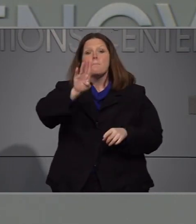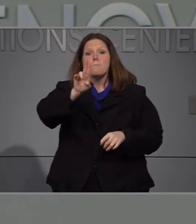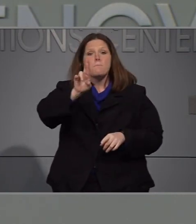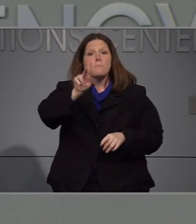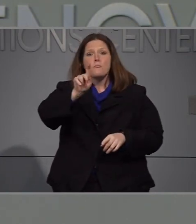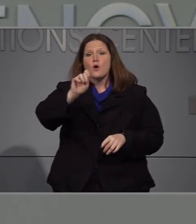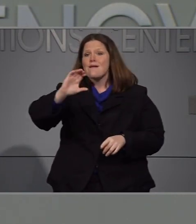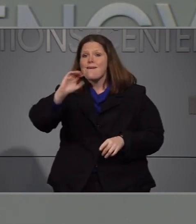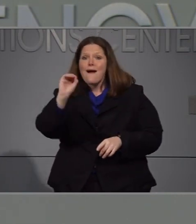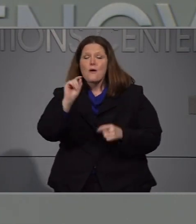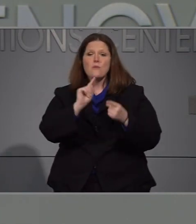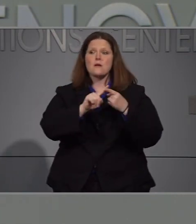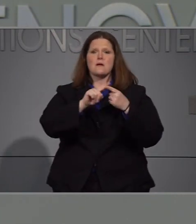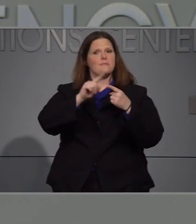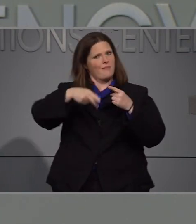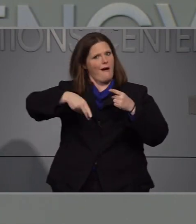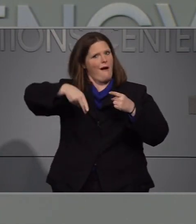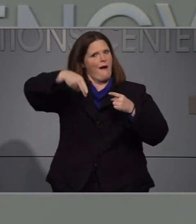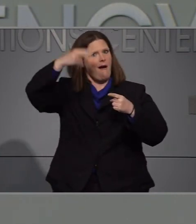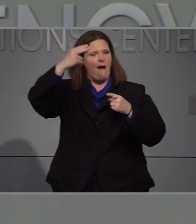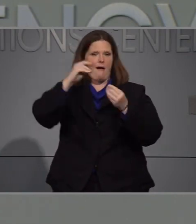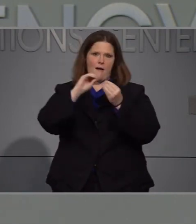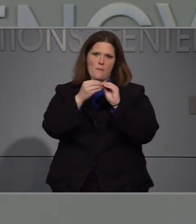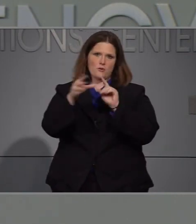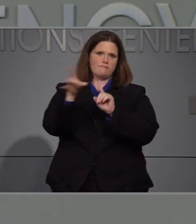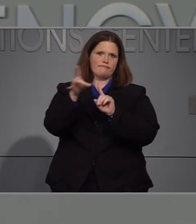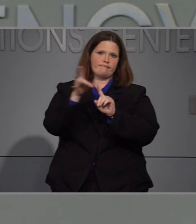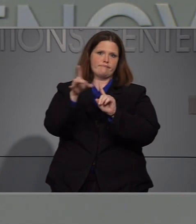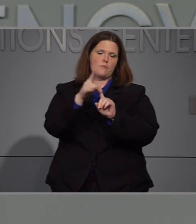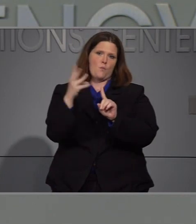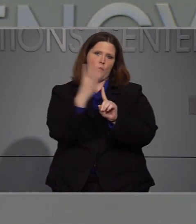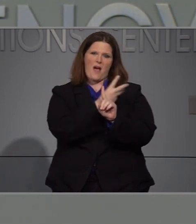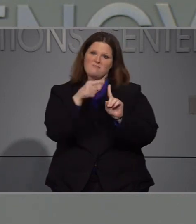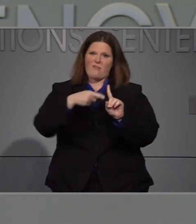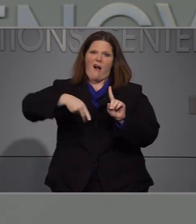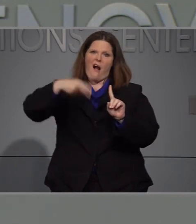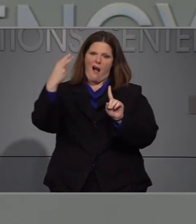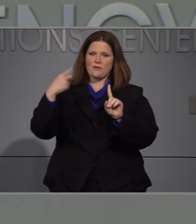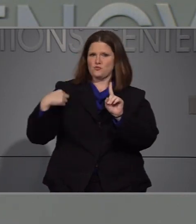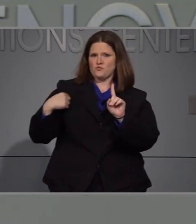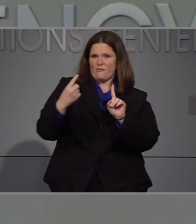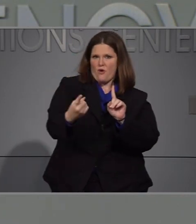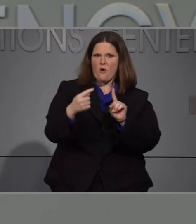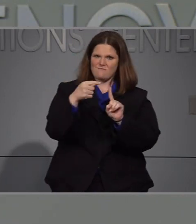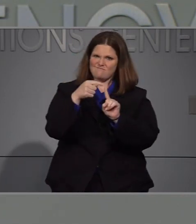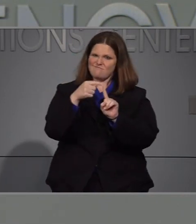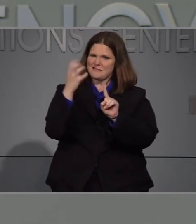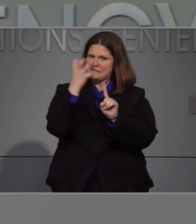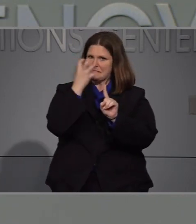condados Palm a ver qué han y que tiene un alto índice de casos en el oeste es que varias